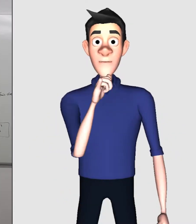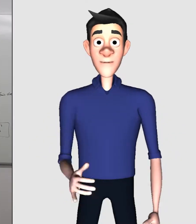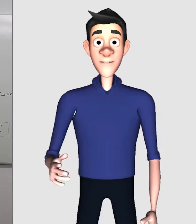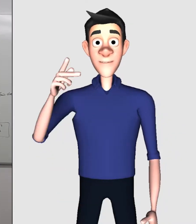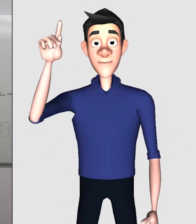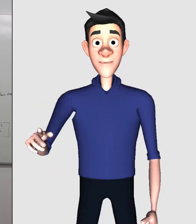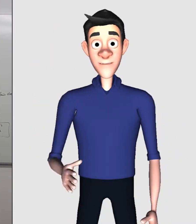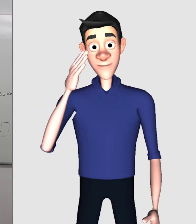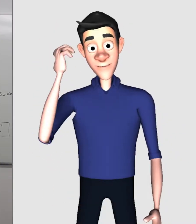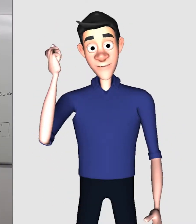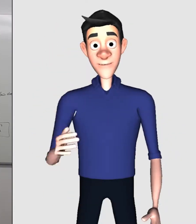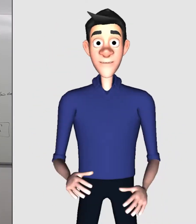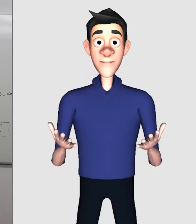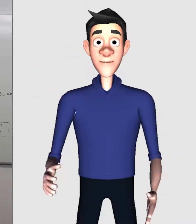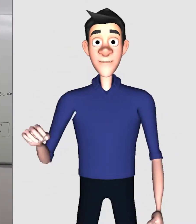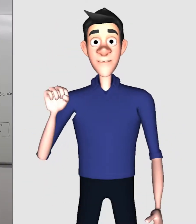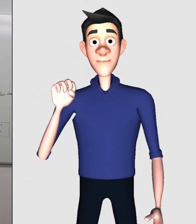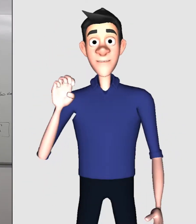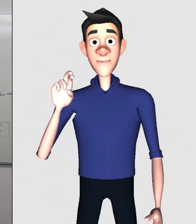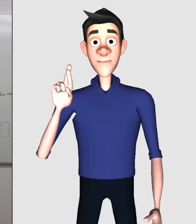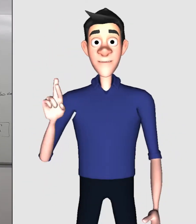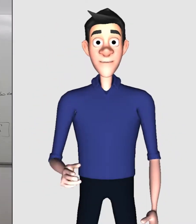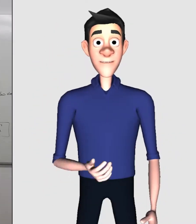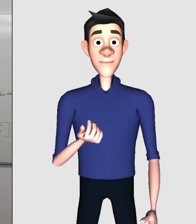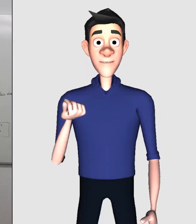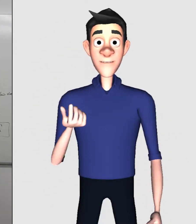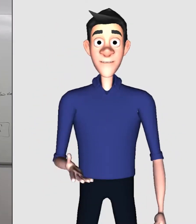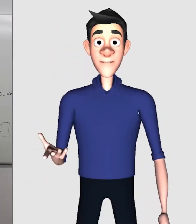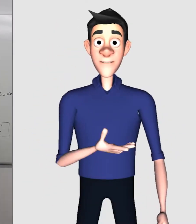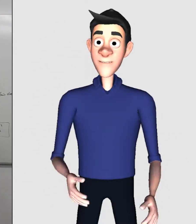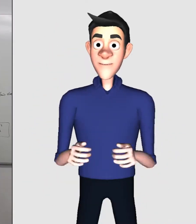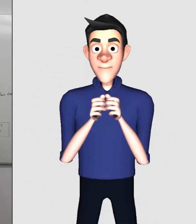Feito isso, vamos aplicar conservação momento linear